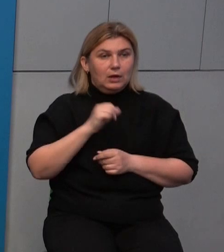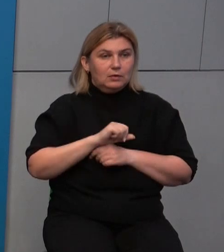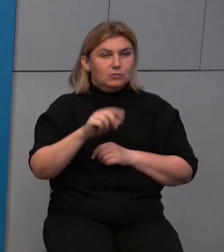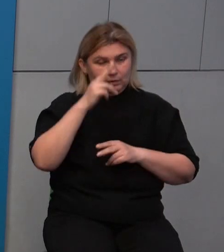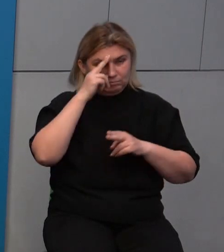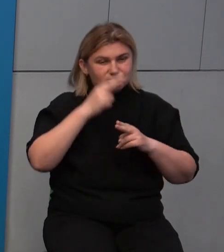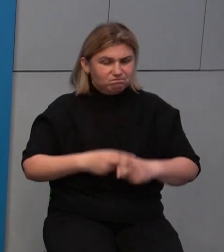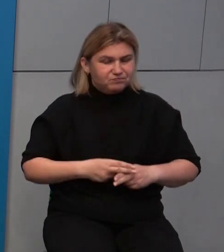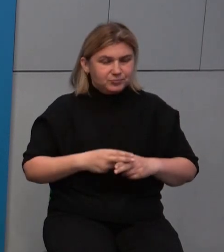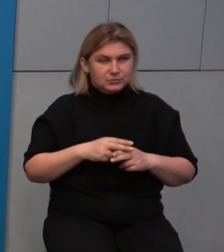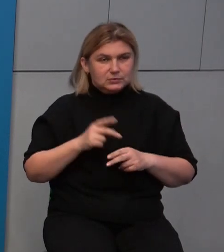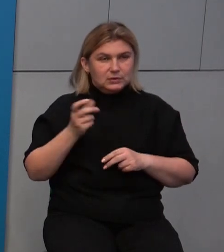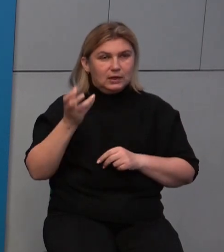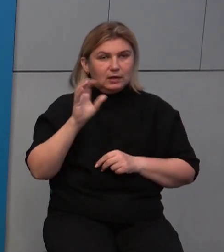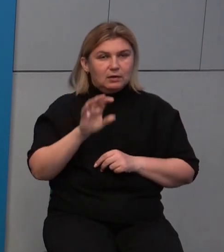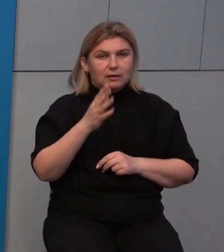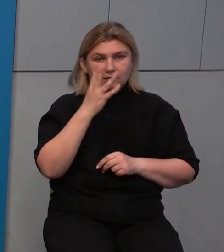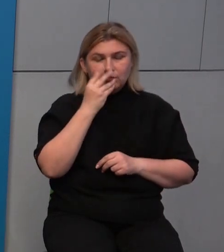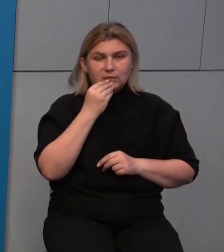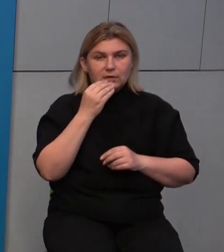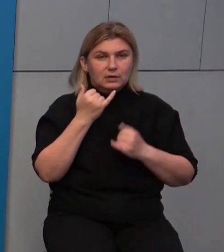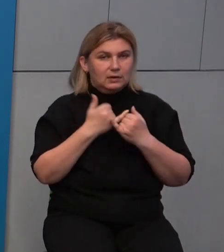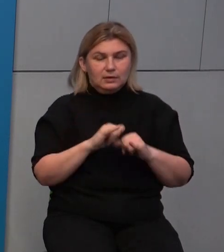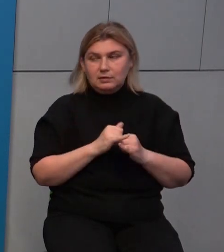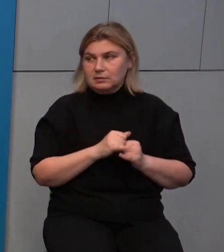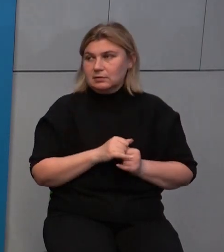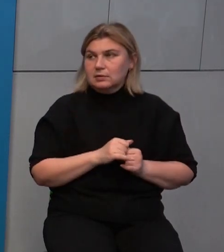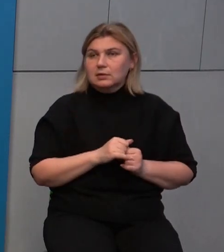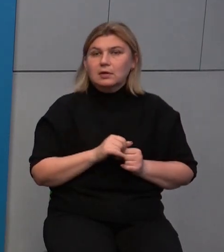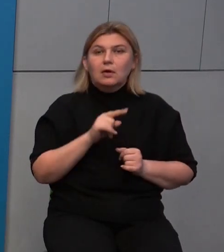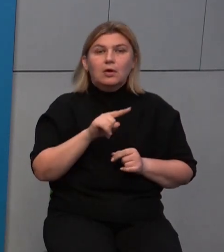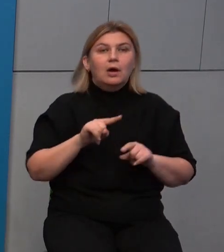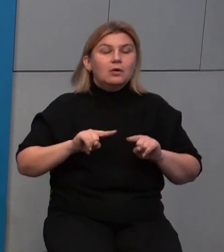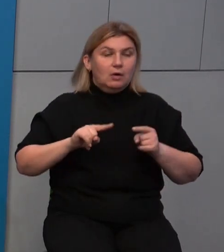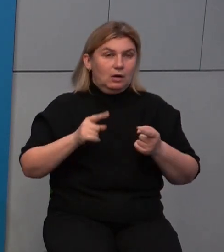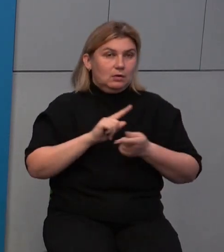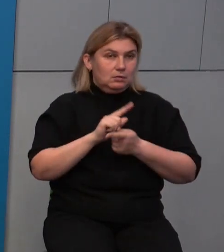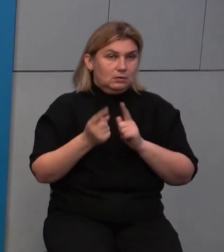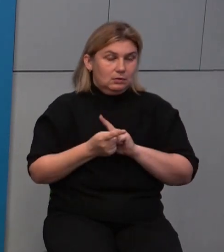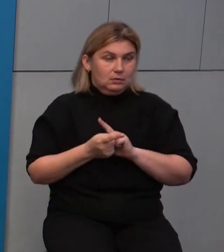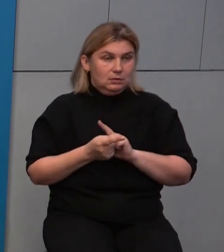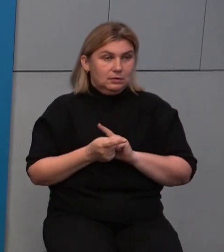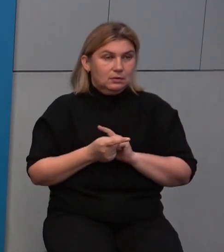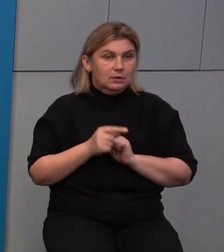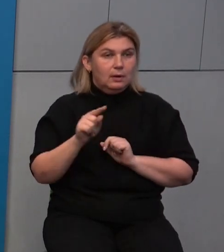Więc ta anegdota wyglądała zupełnie według mnie inaczej. Czyli oni zorganizowali to spotkanie i tamten mu powiedział napisz taką,